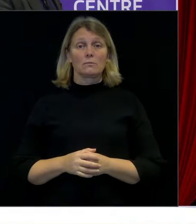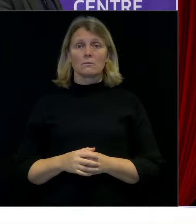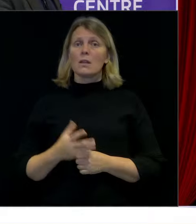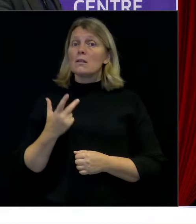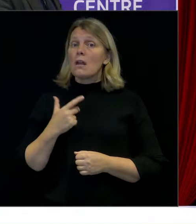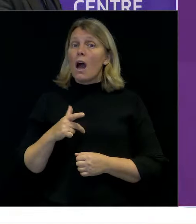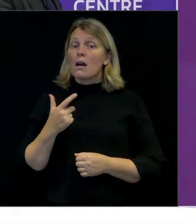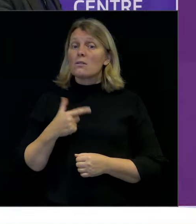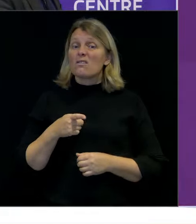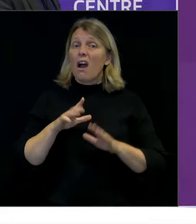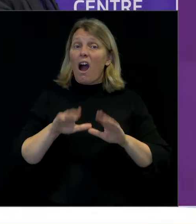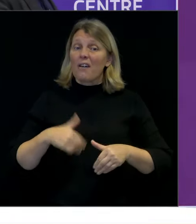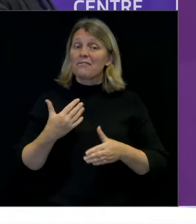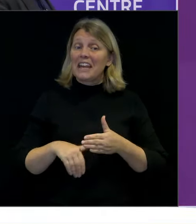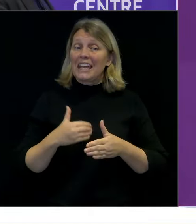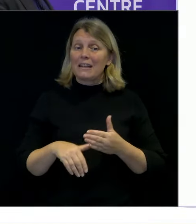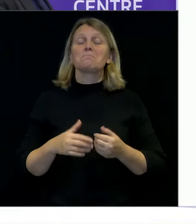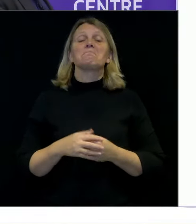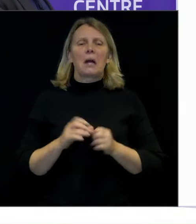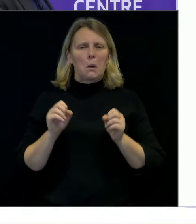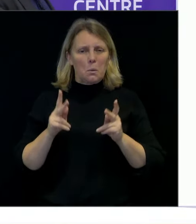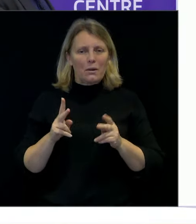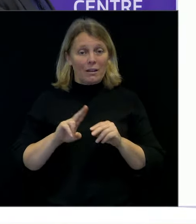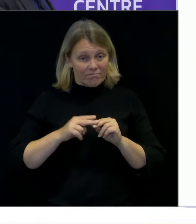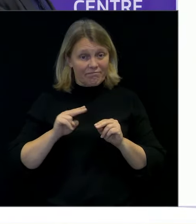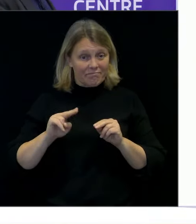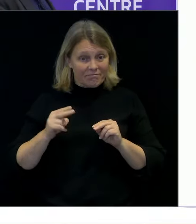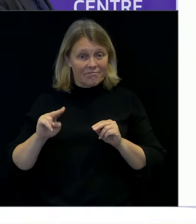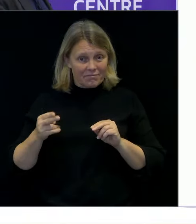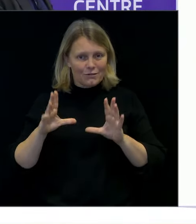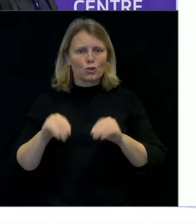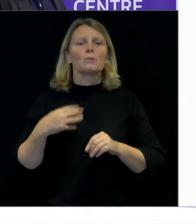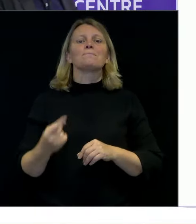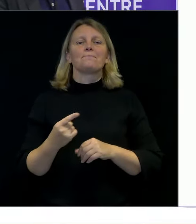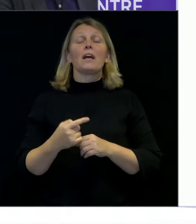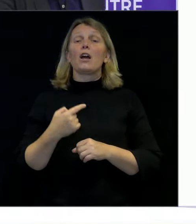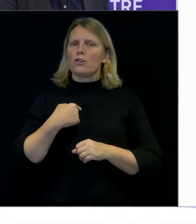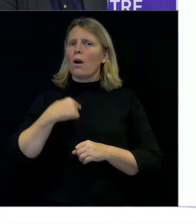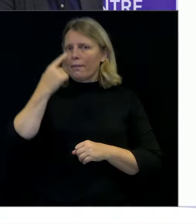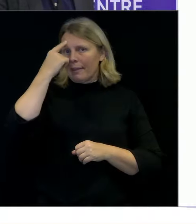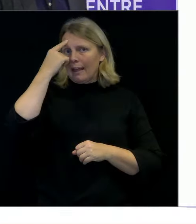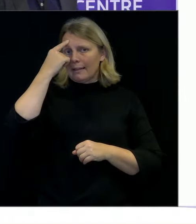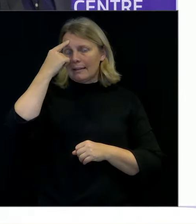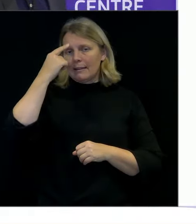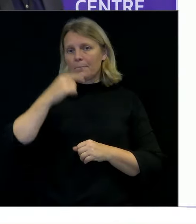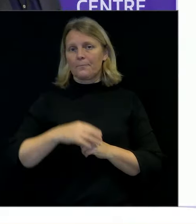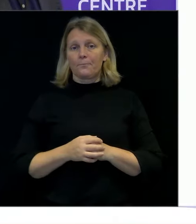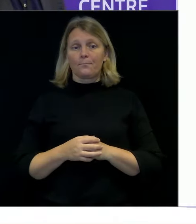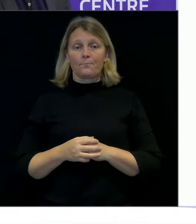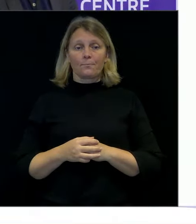Så, och det där... ja.